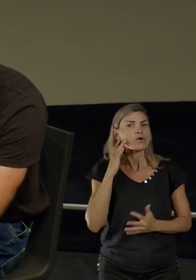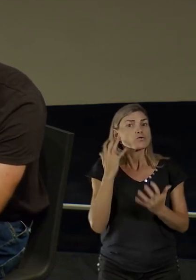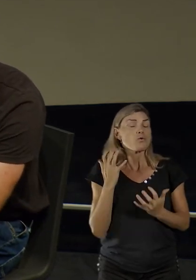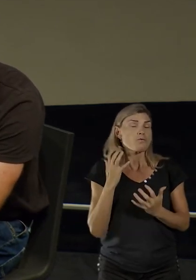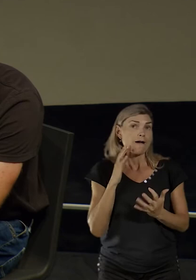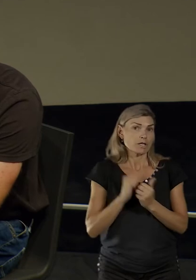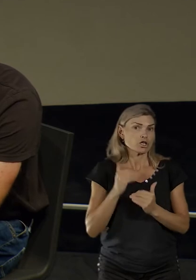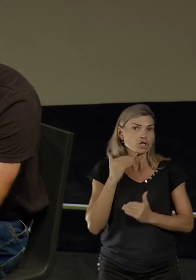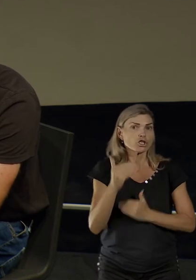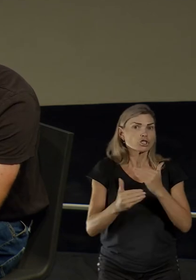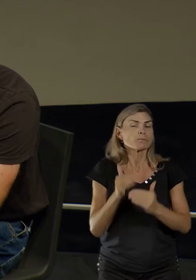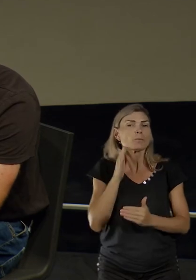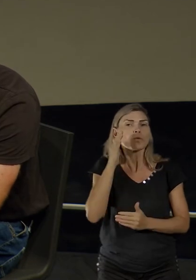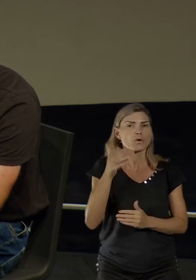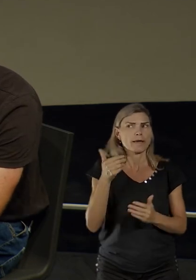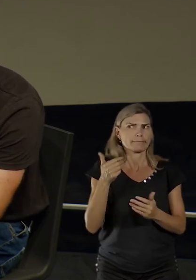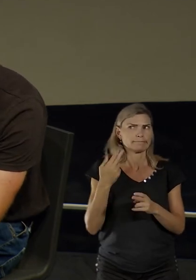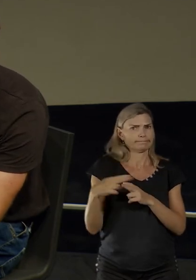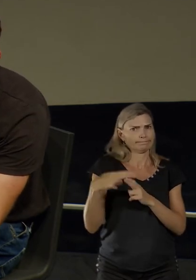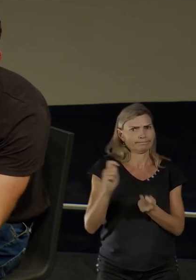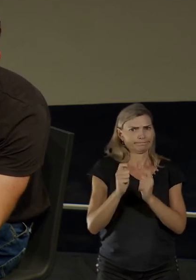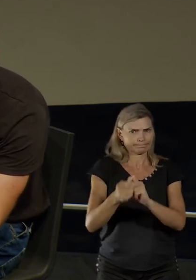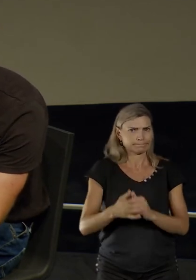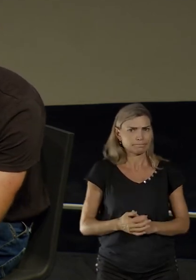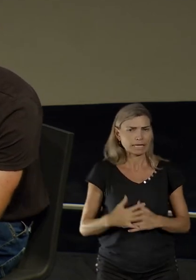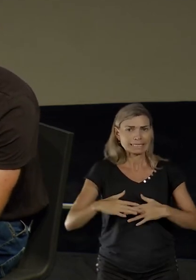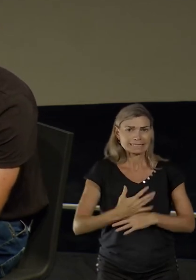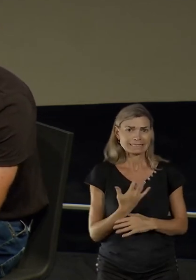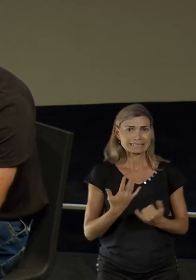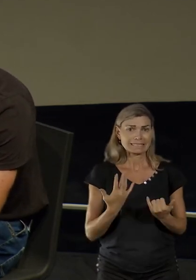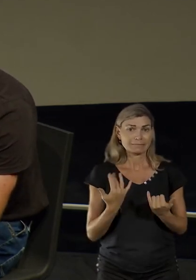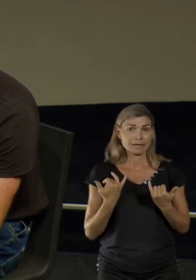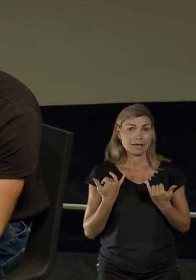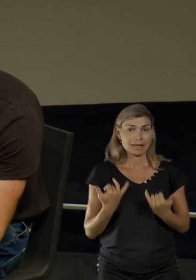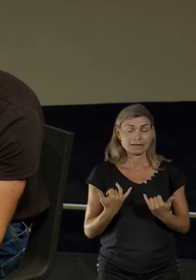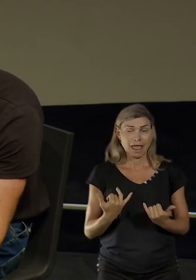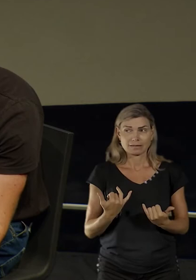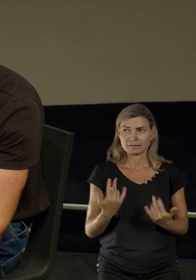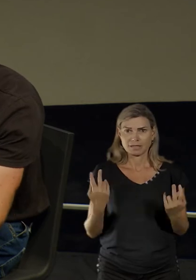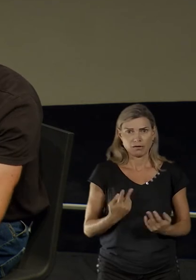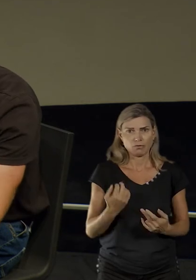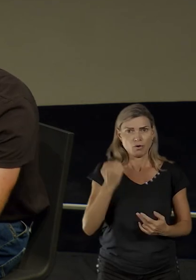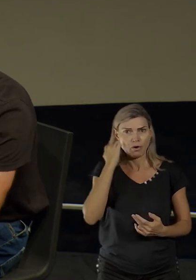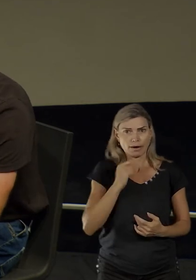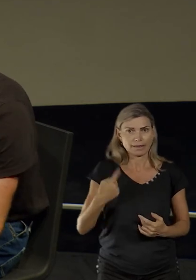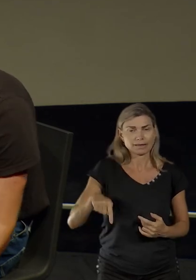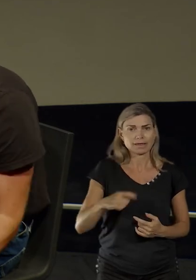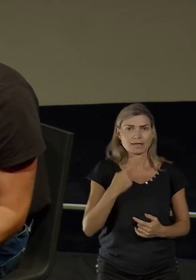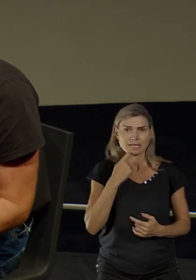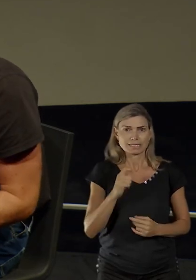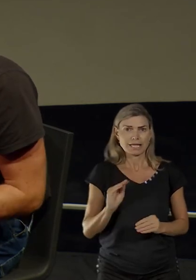A pokud tady existuje nějaký civilizační projev, kde někdo chce něco cpát nahoru,